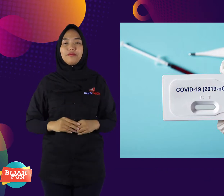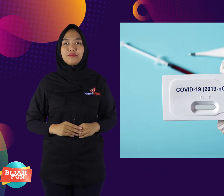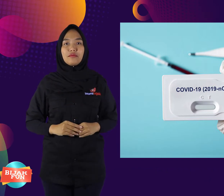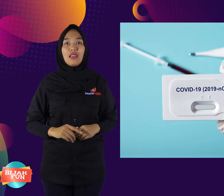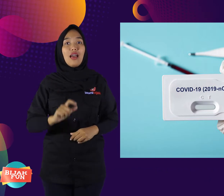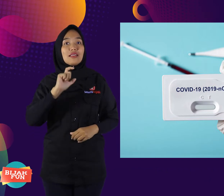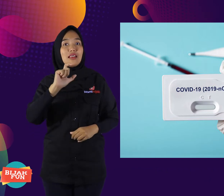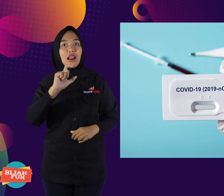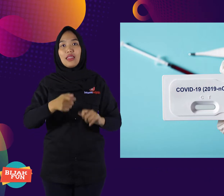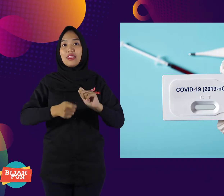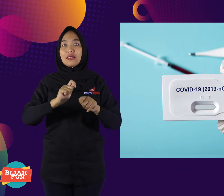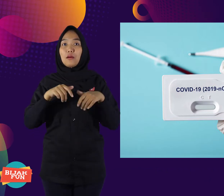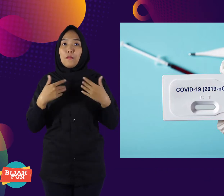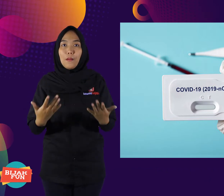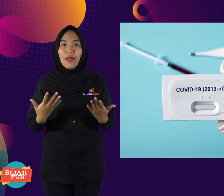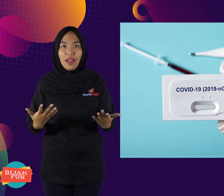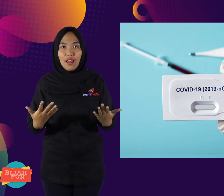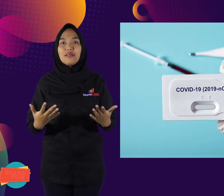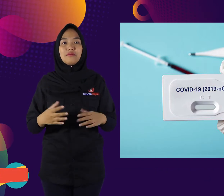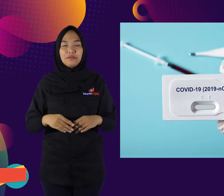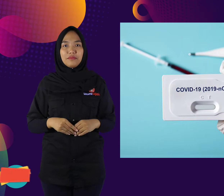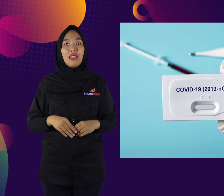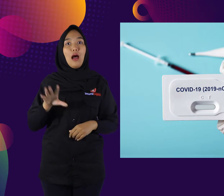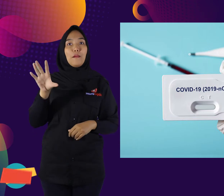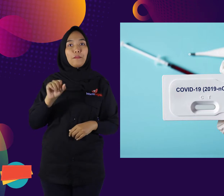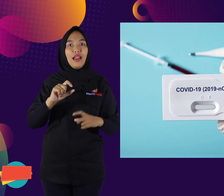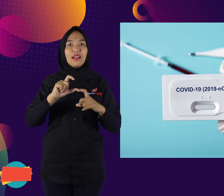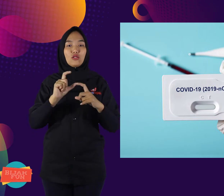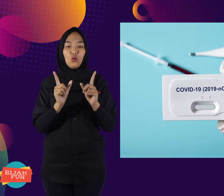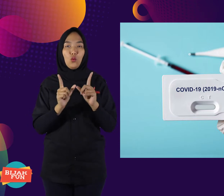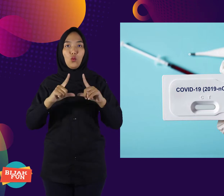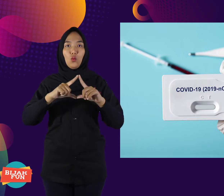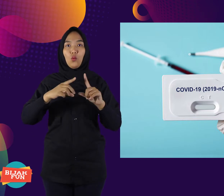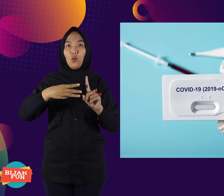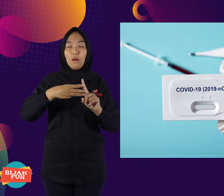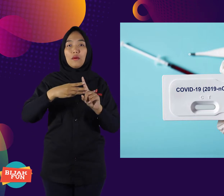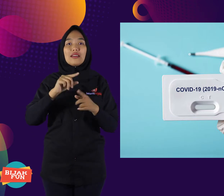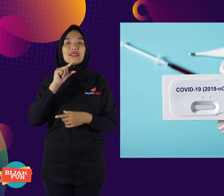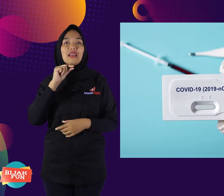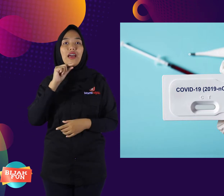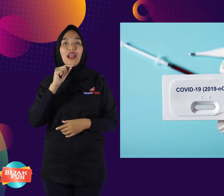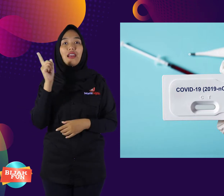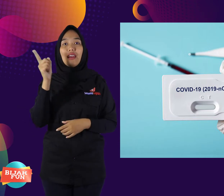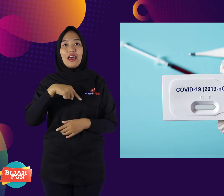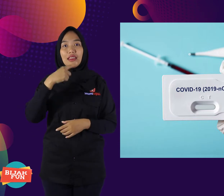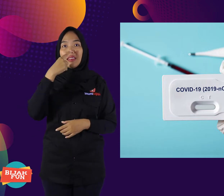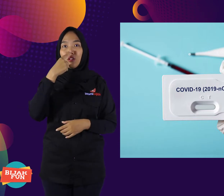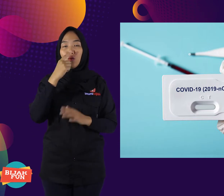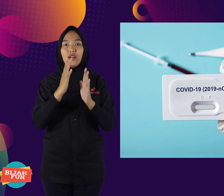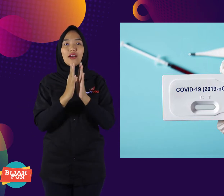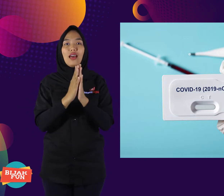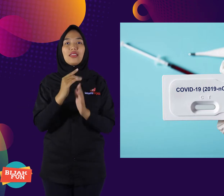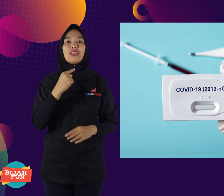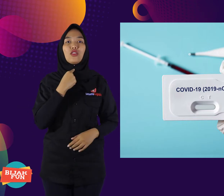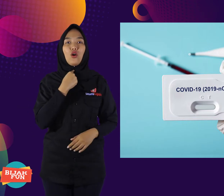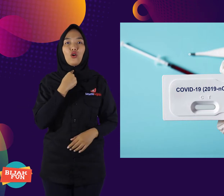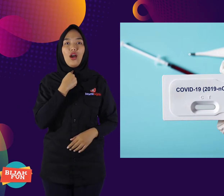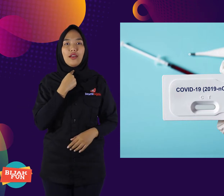Cara tes yang bagaimana? Mengambil cairan dari hidung dan tenggorokan (swab).